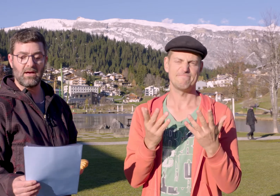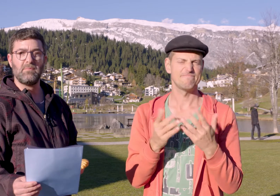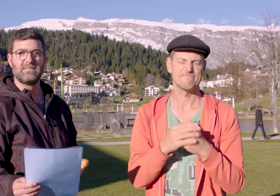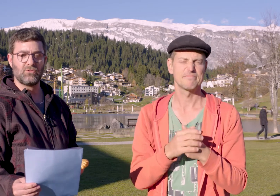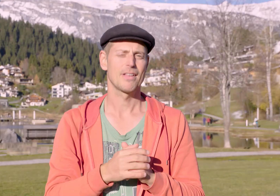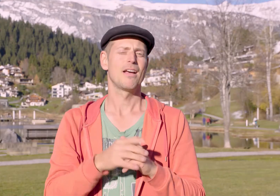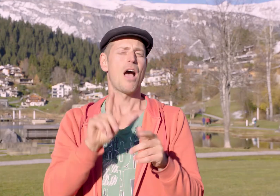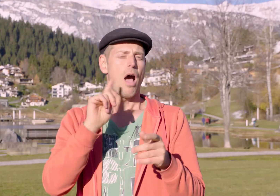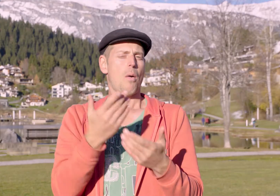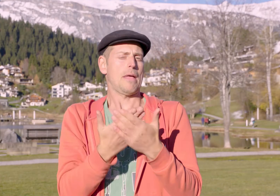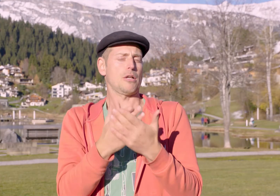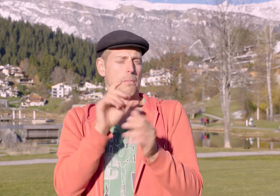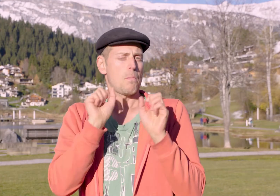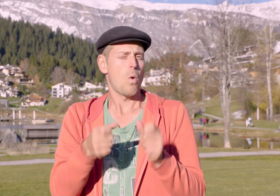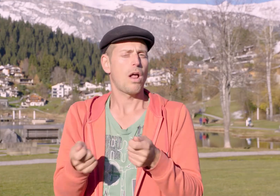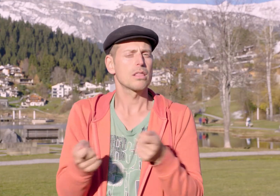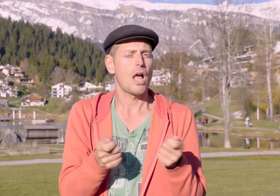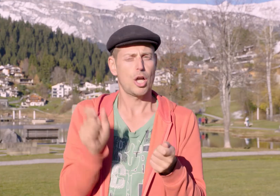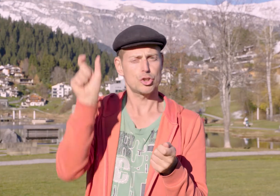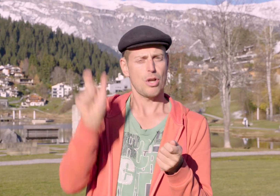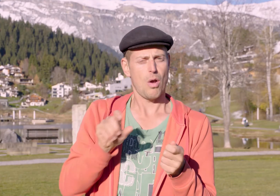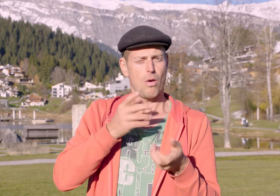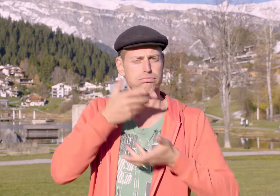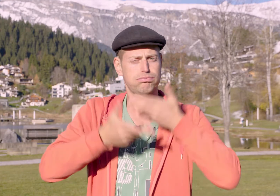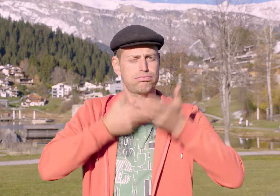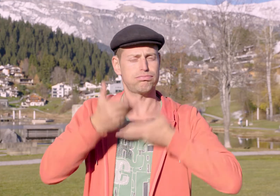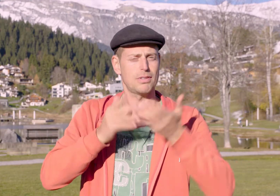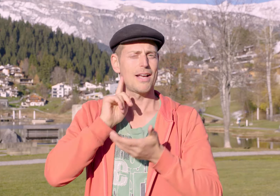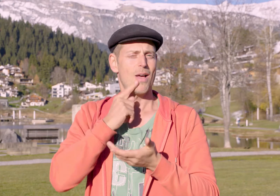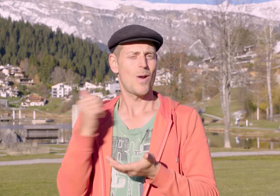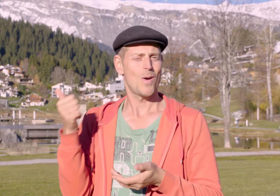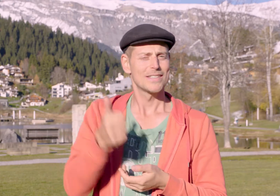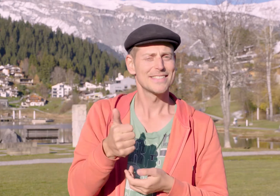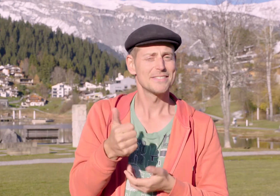Oder wie wäre es mit einem gehörlosen Bundesrat?